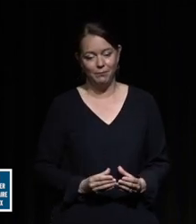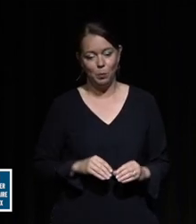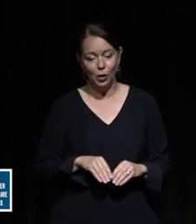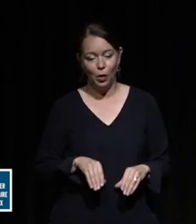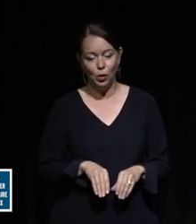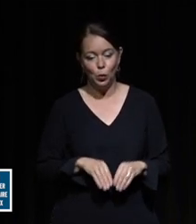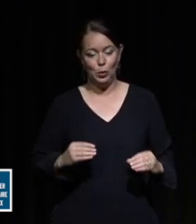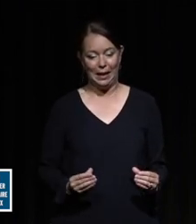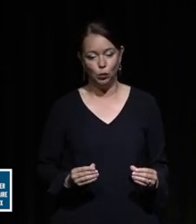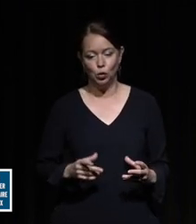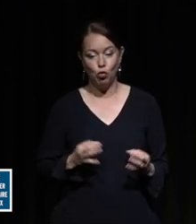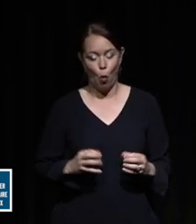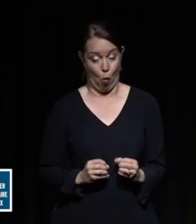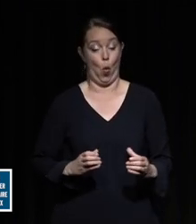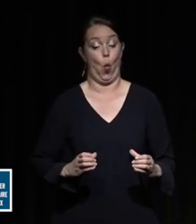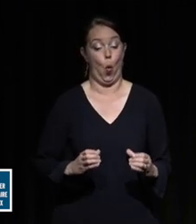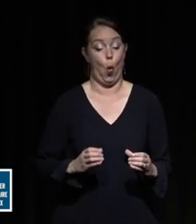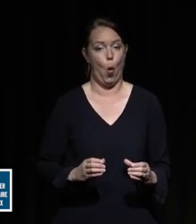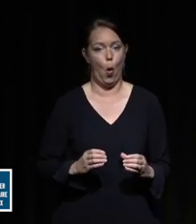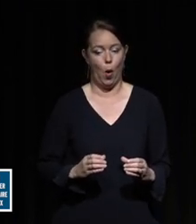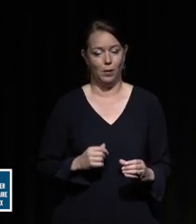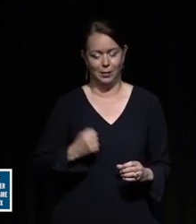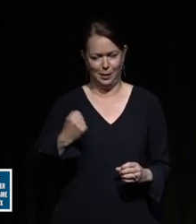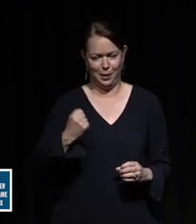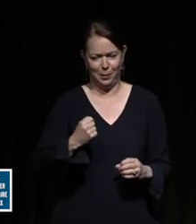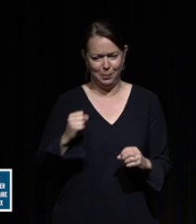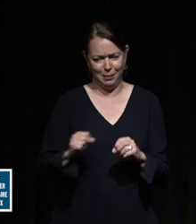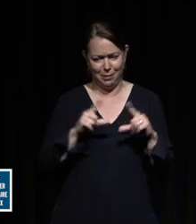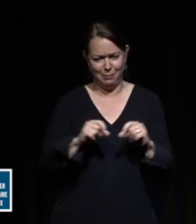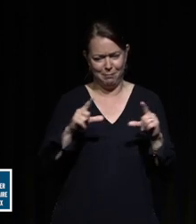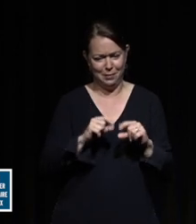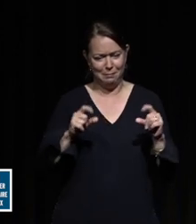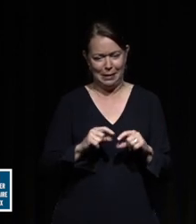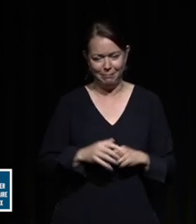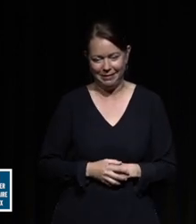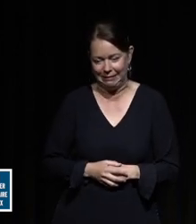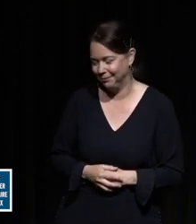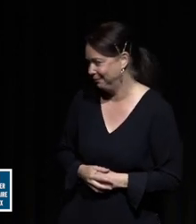qui étaient un peu trop gros ça s'aggrave qu'ils étaient tous me tais et qui avaient des points